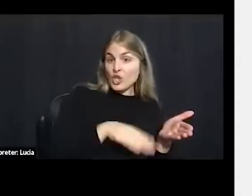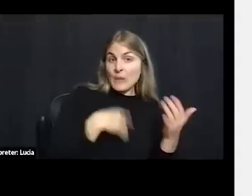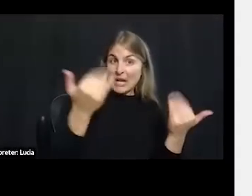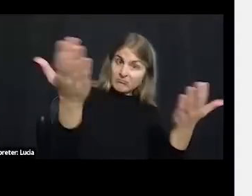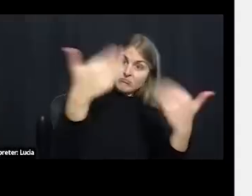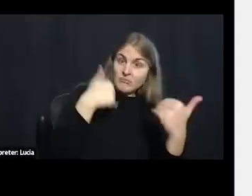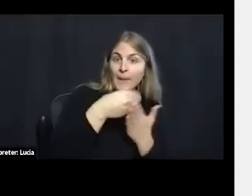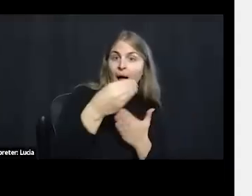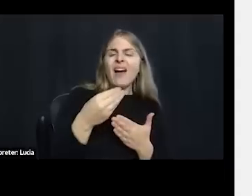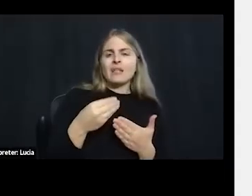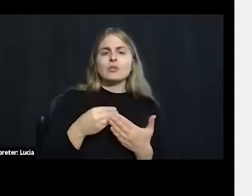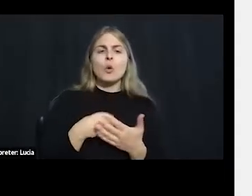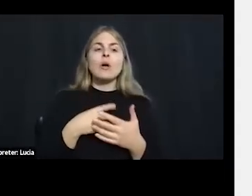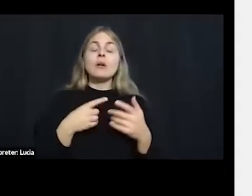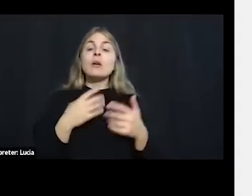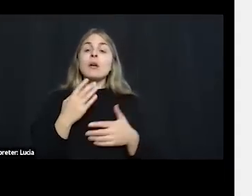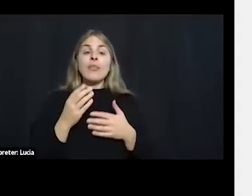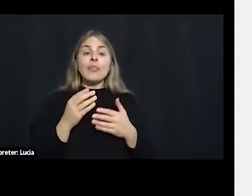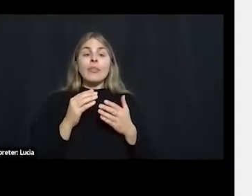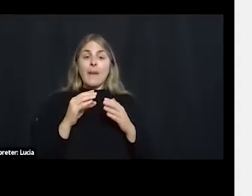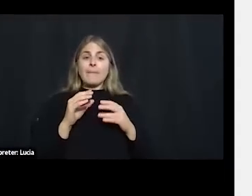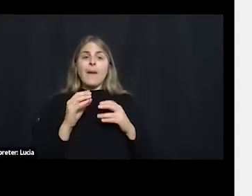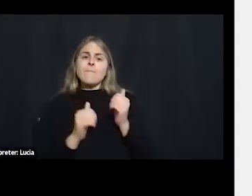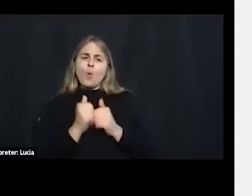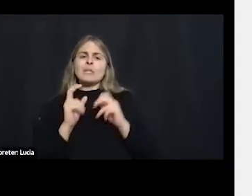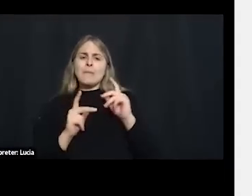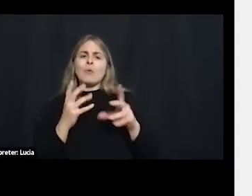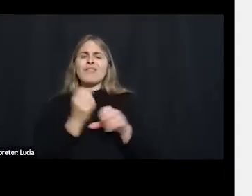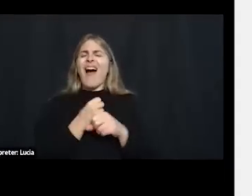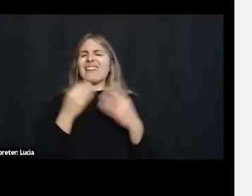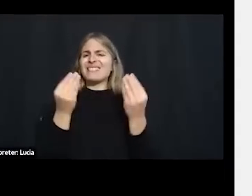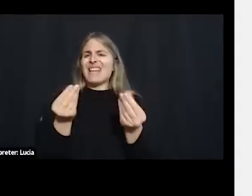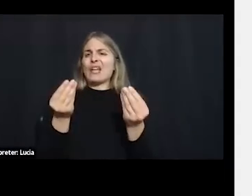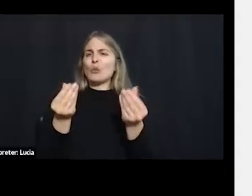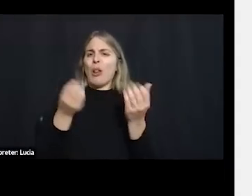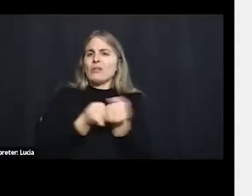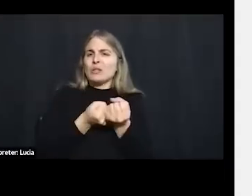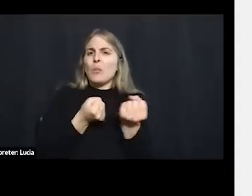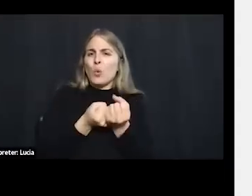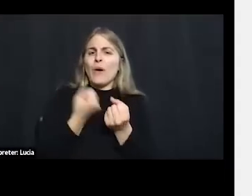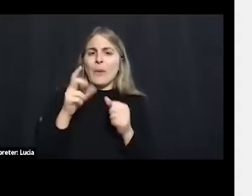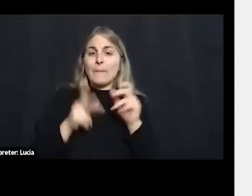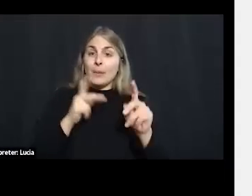recibir apoyo tangible de ubicaciones de apoyo distales, cosas como que se les permitió pagar